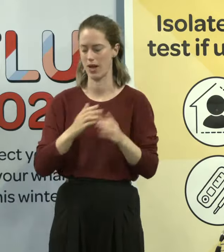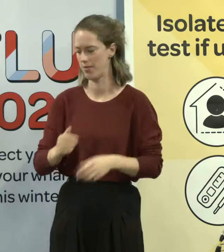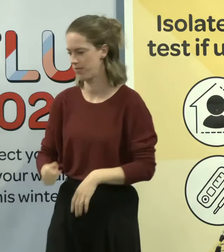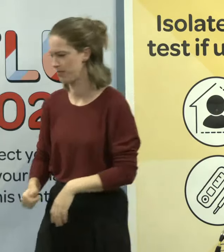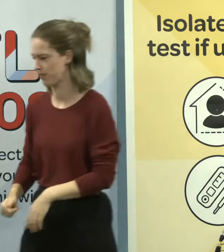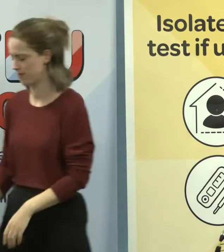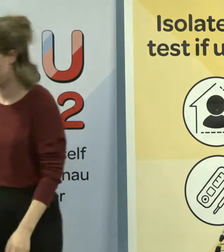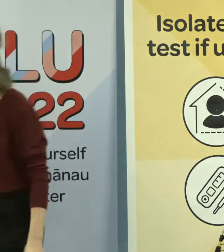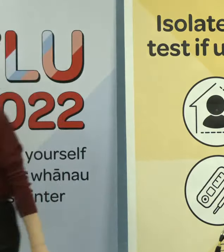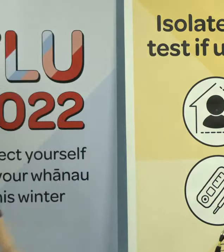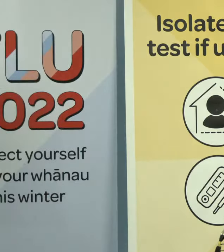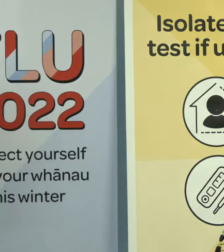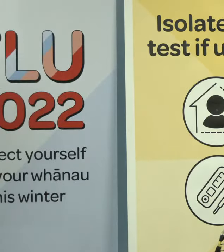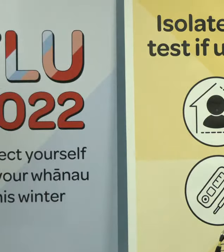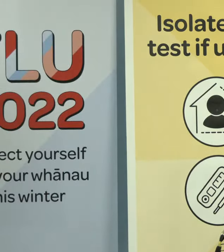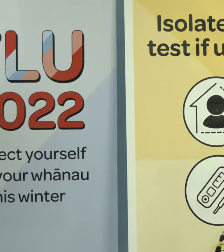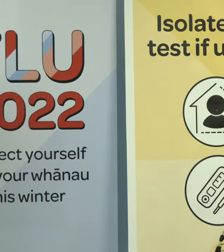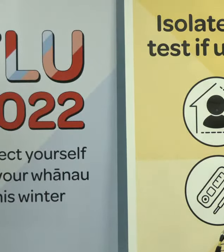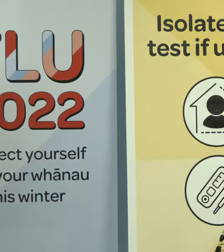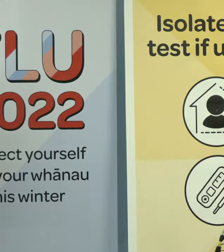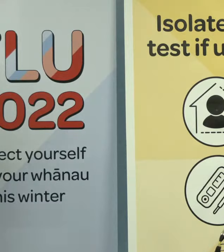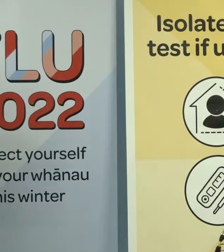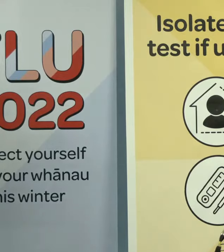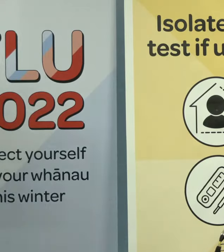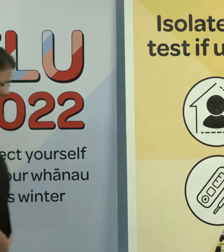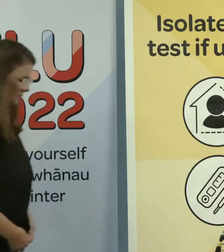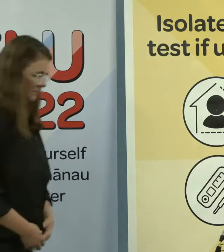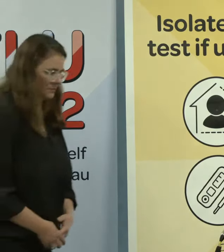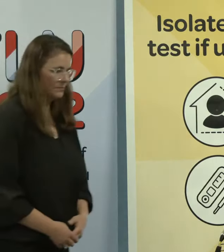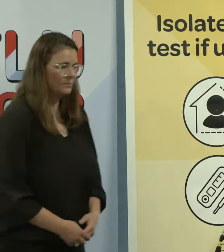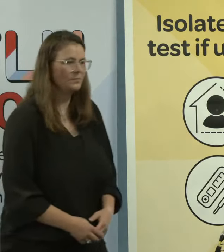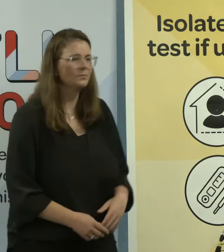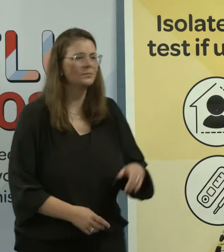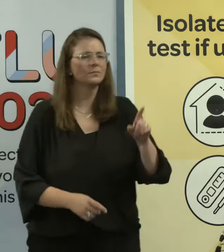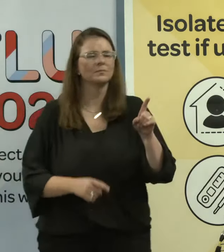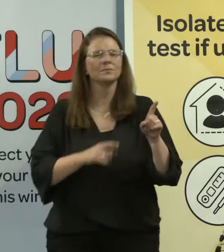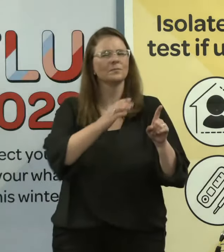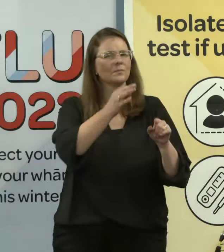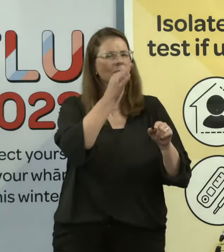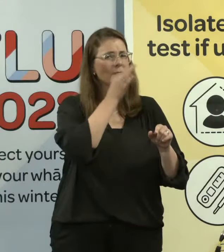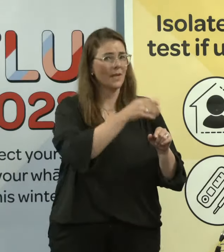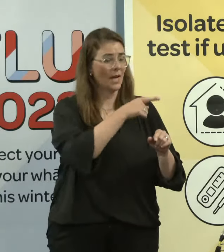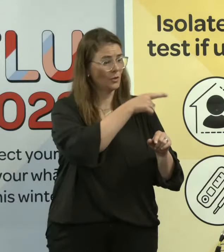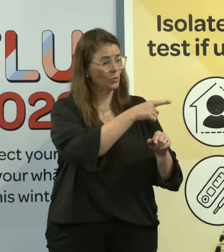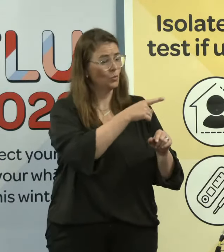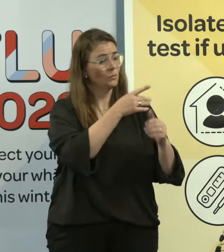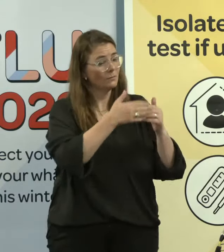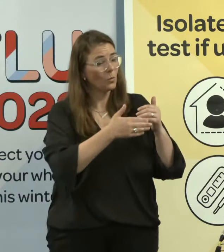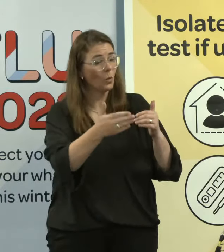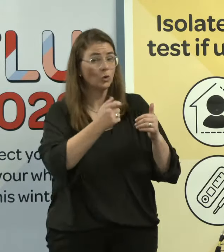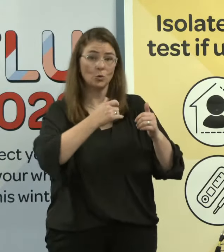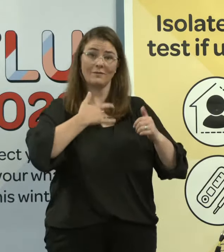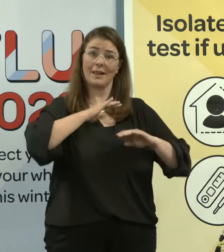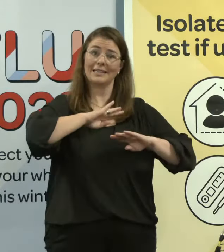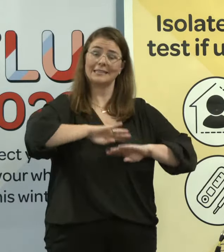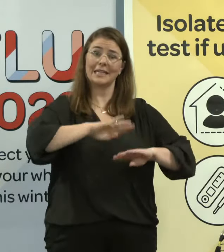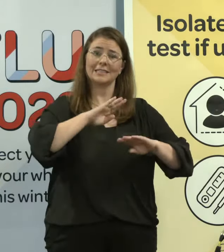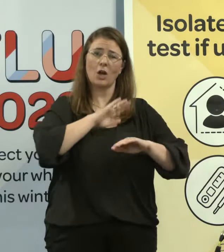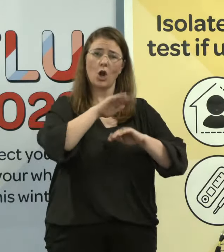2000 noa nga pota kua hoatu i tenei wa. Ka whakahokia e ahau